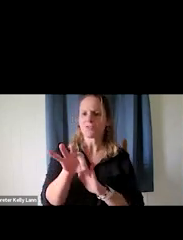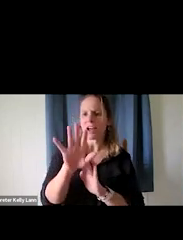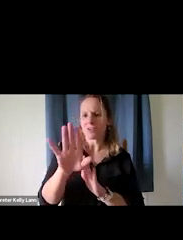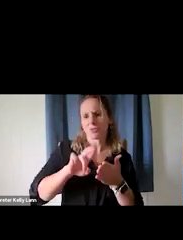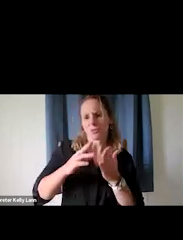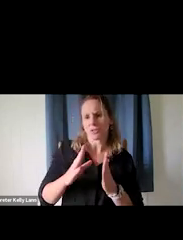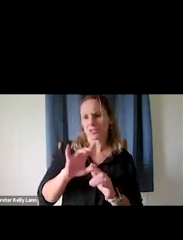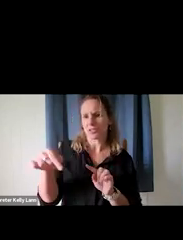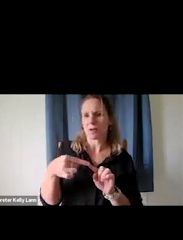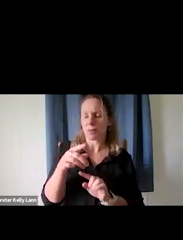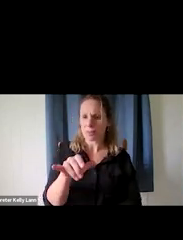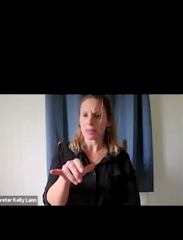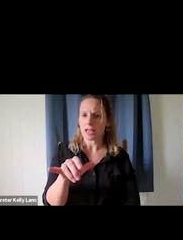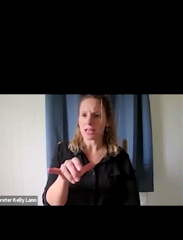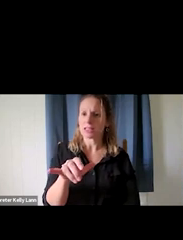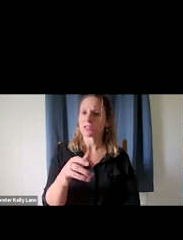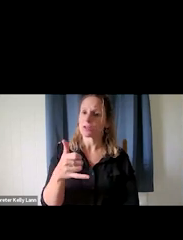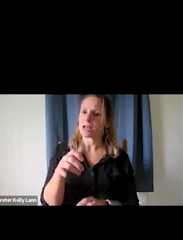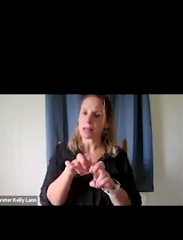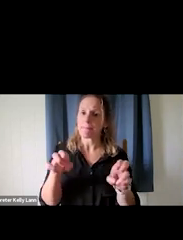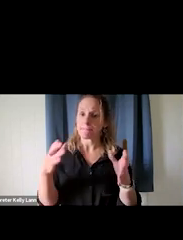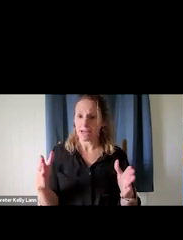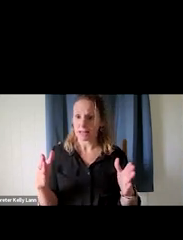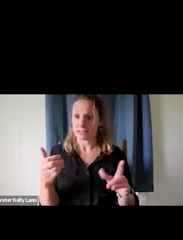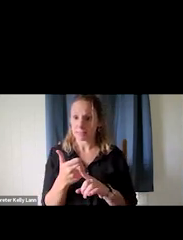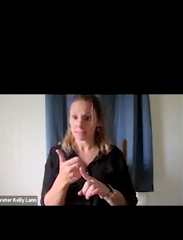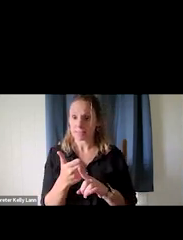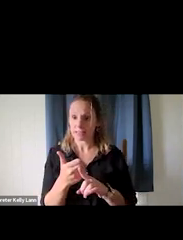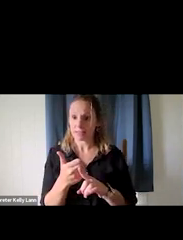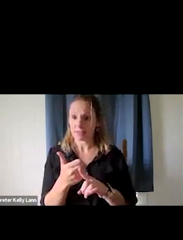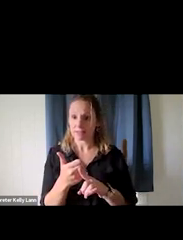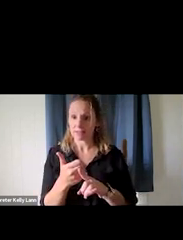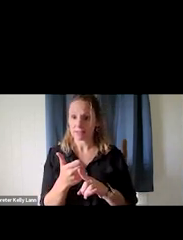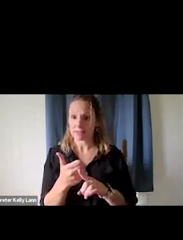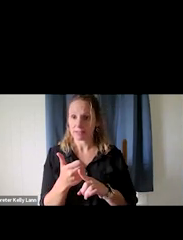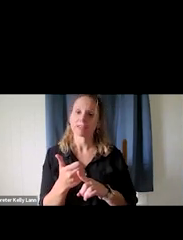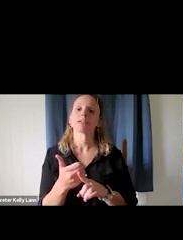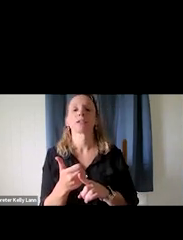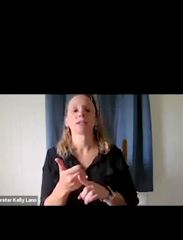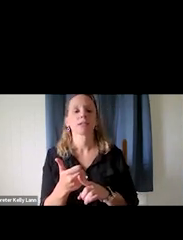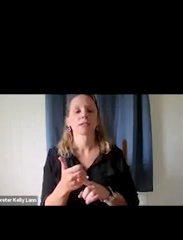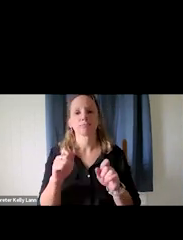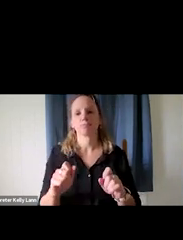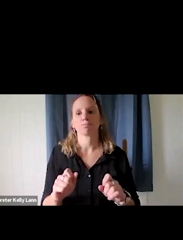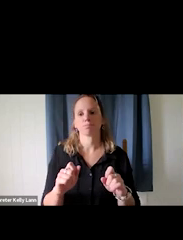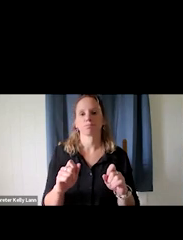Dejaré a las panelistas volver a activar sus cámaras.